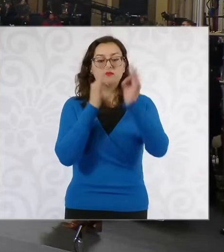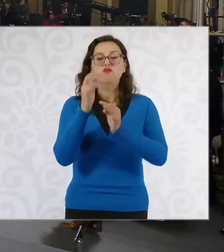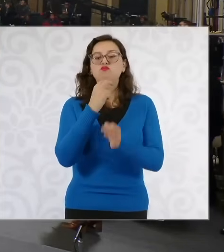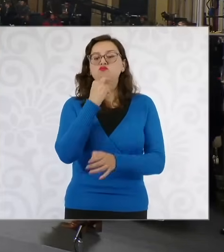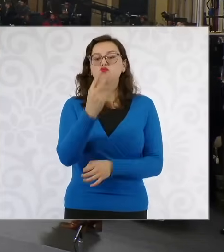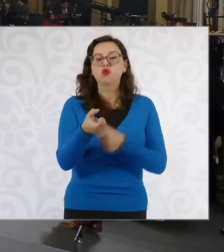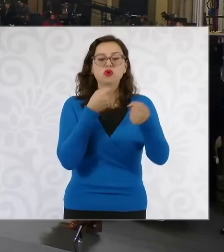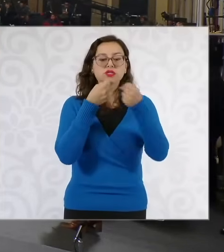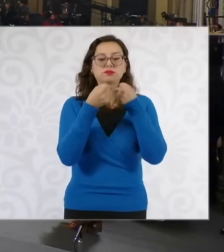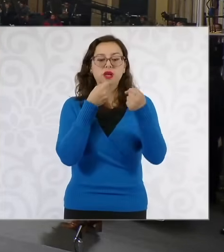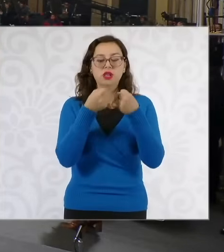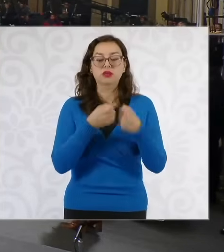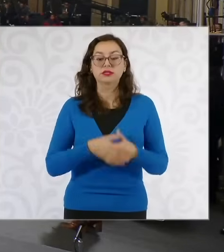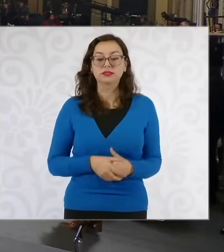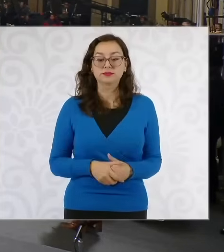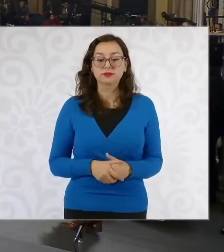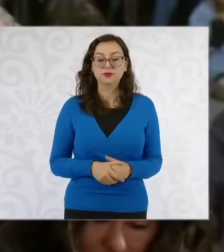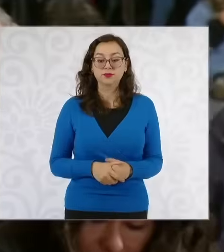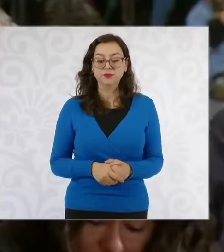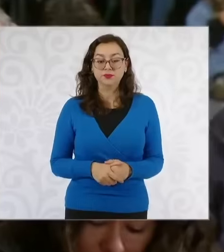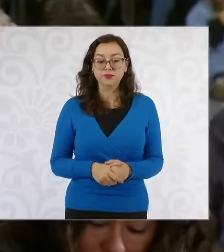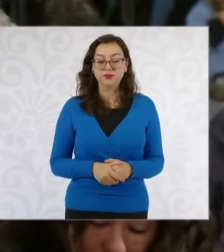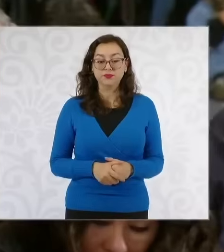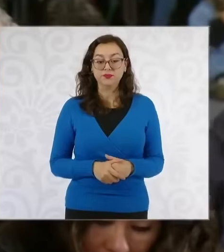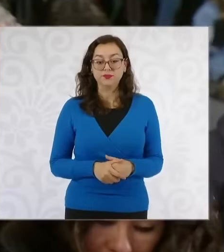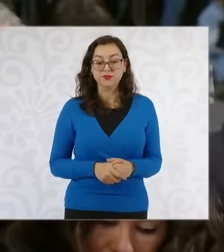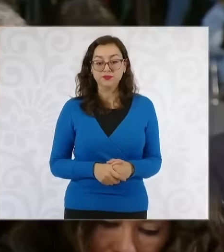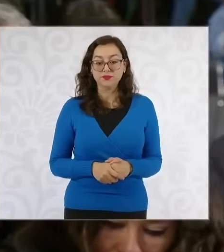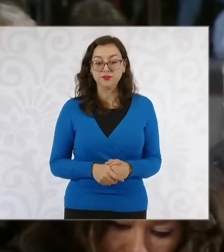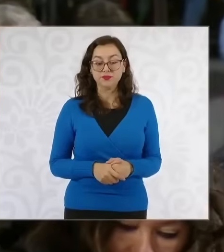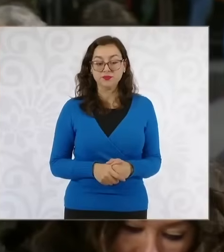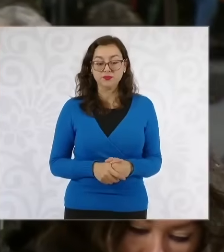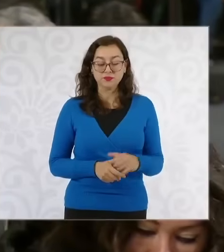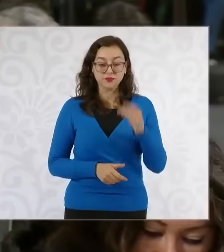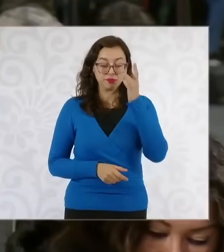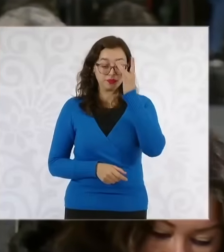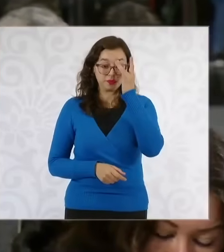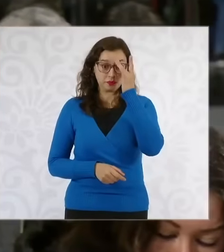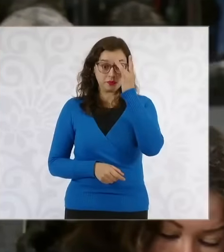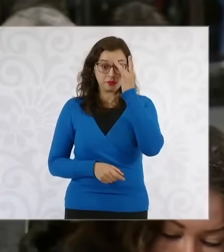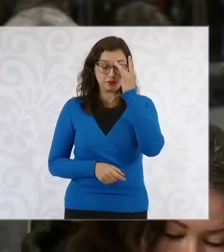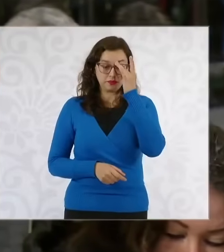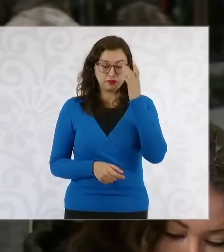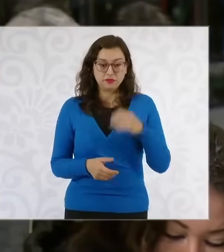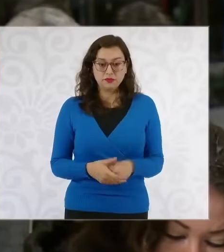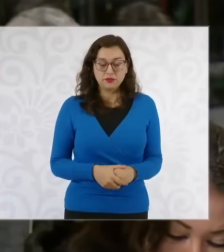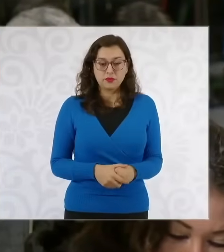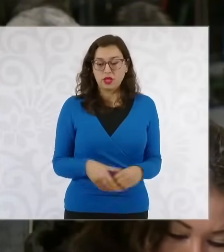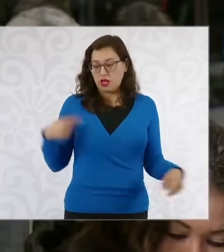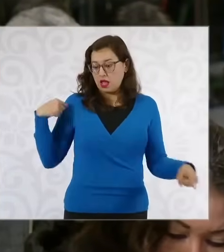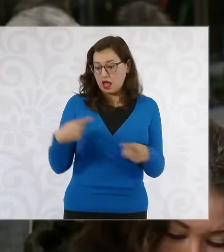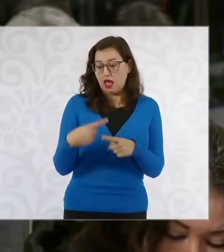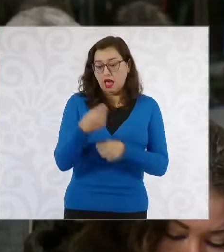muy importante para la reflexión sobre todo hoy que fluye casi el año y estamos viendo la